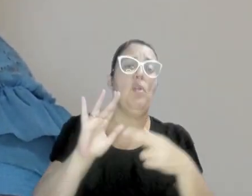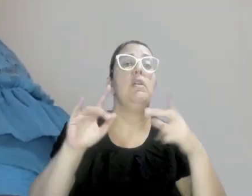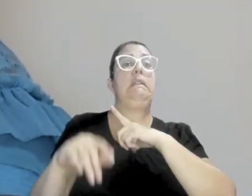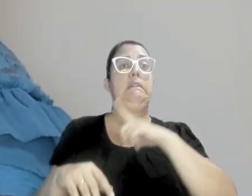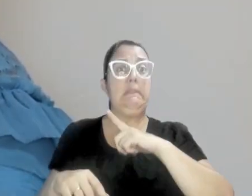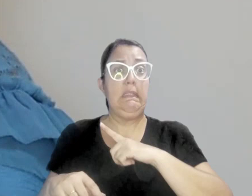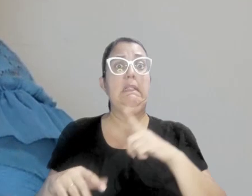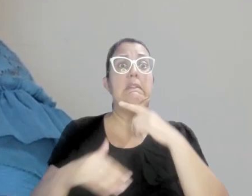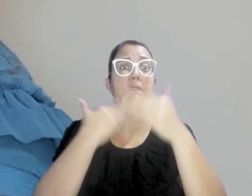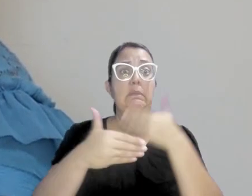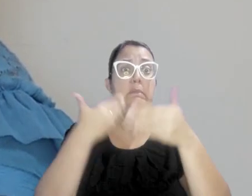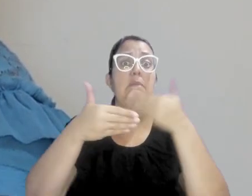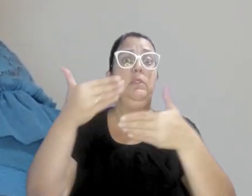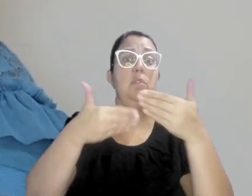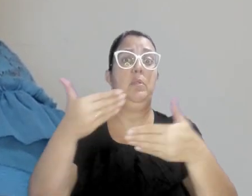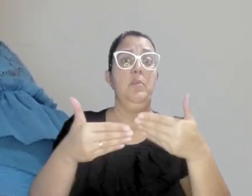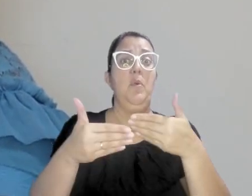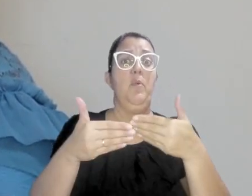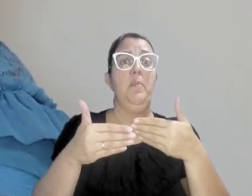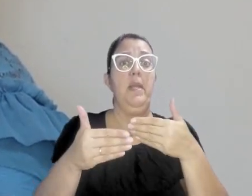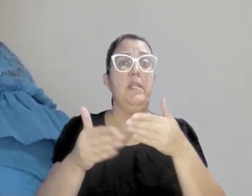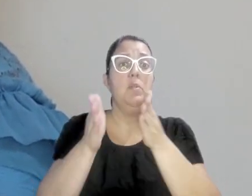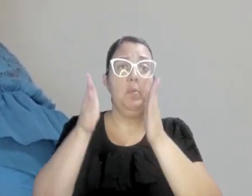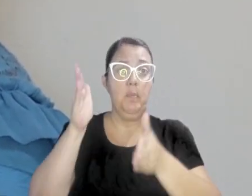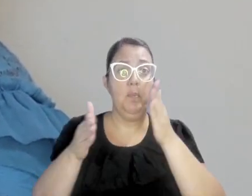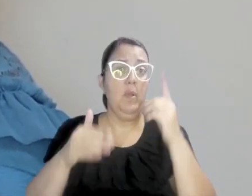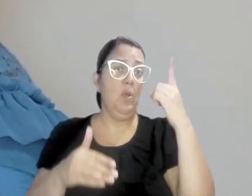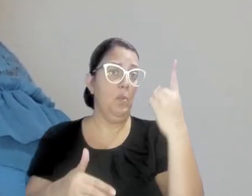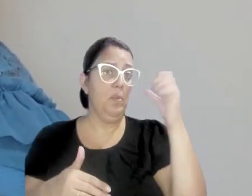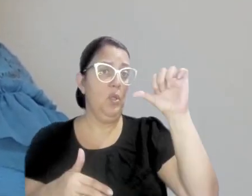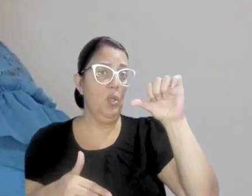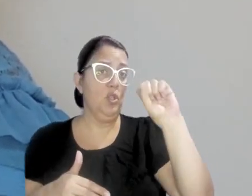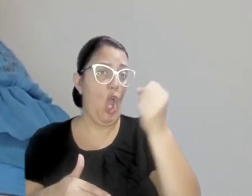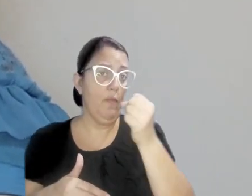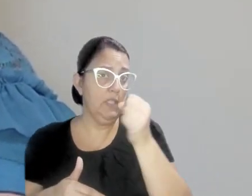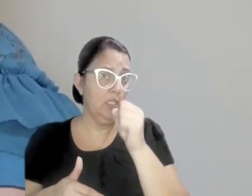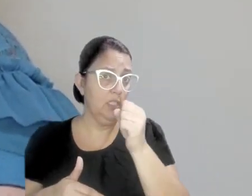que foram sendo construídas ao longo do tempo, desde 1988.